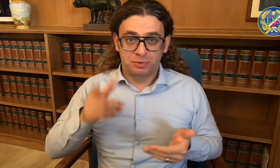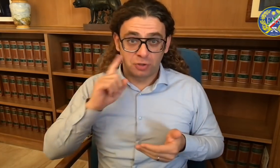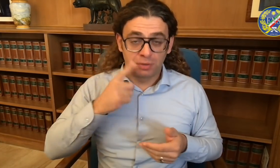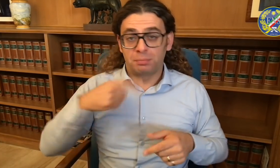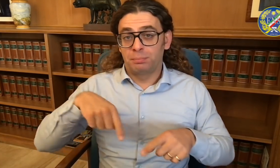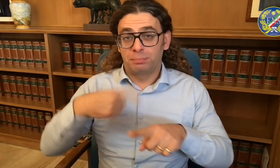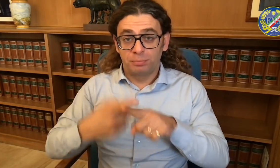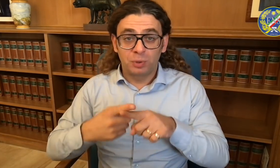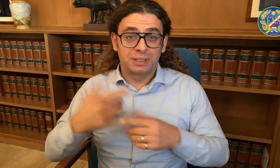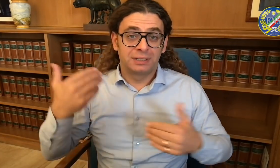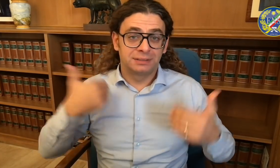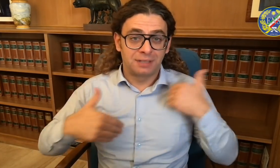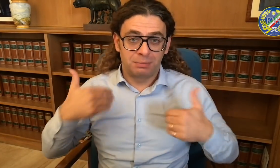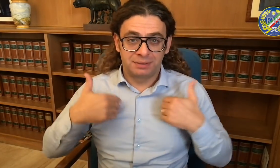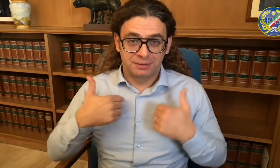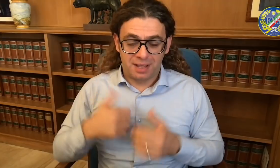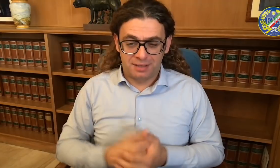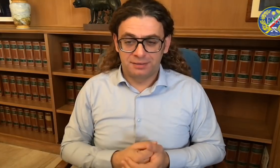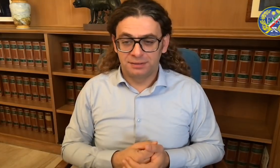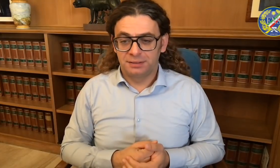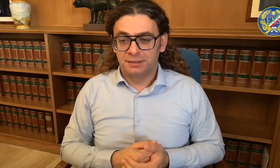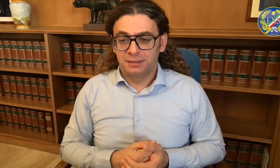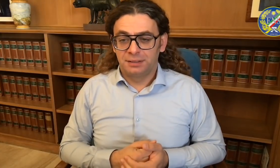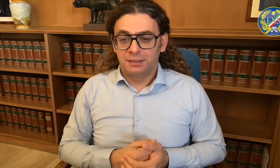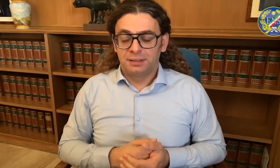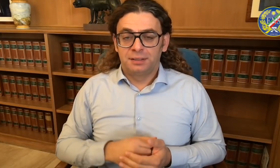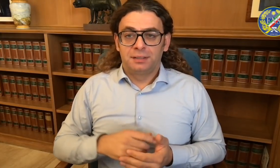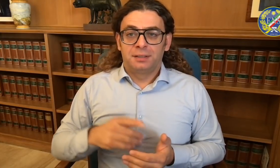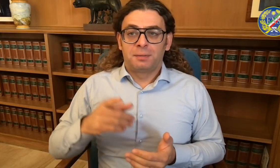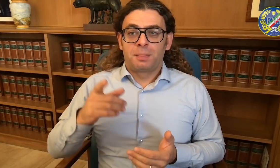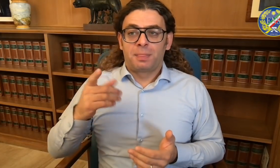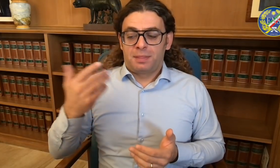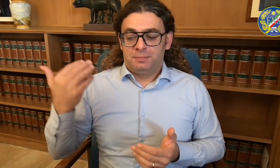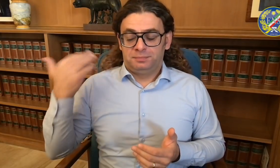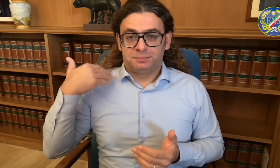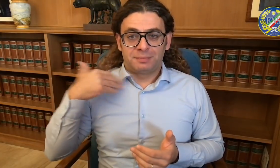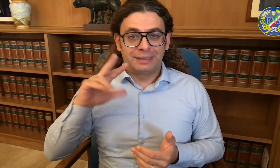legislativi che riguardano la nostra realtà, il campo di noi persone sorde e della disabilità.